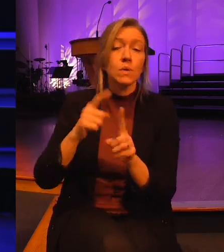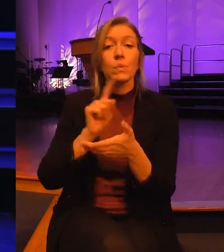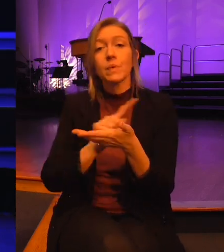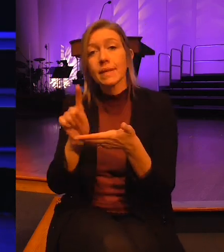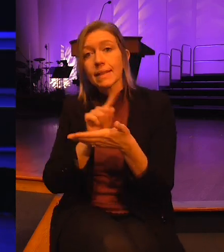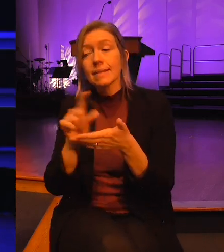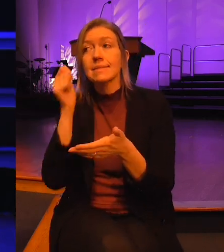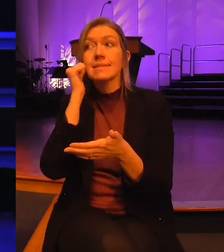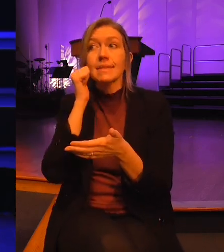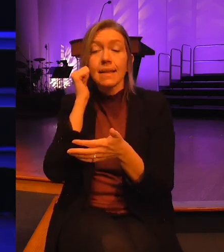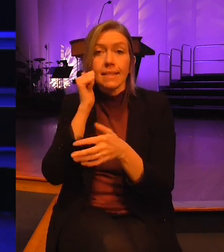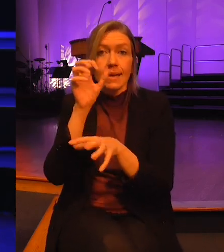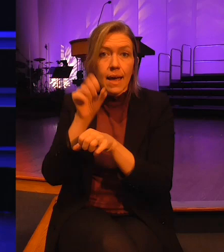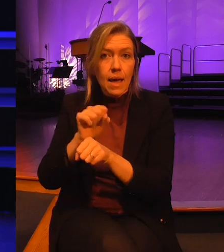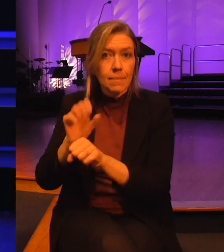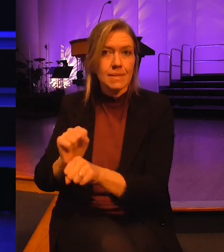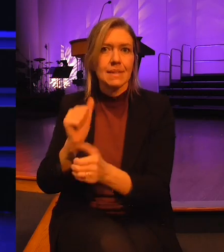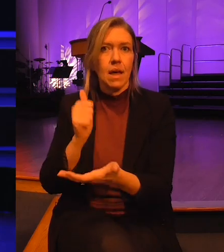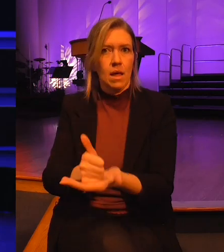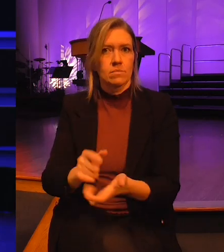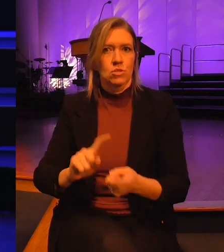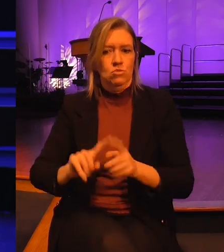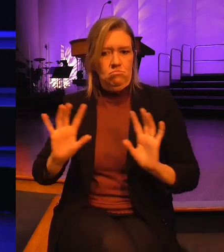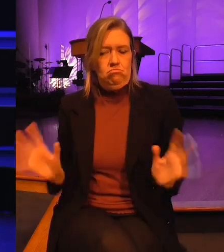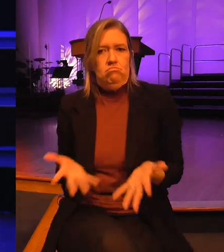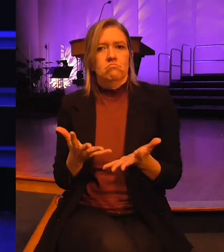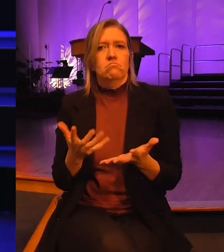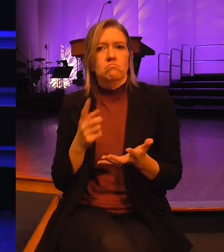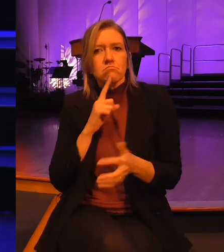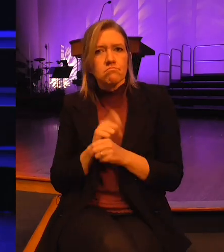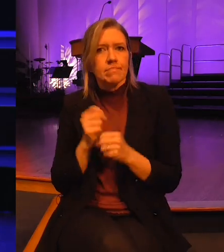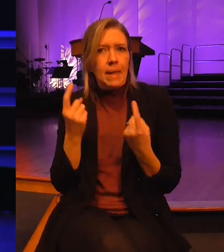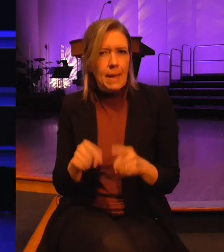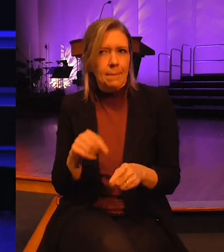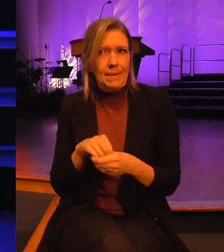traerlos a nuestra vida para que sea no sé una hora más o menos allí, así que